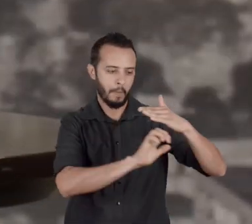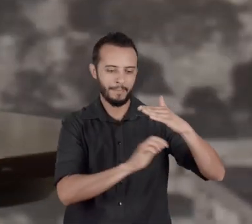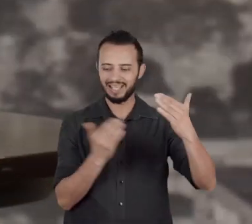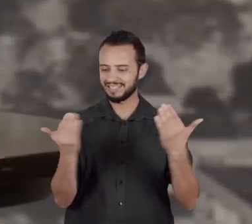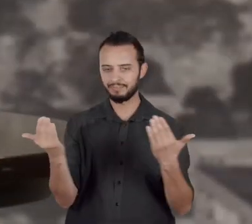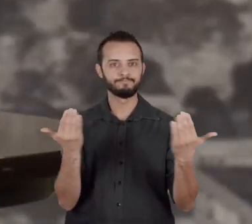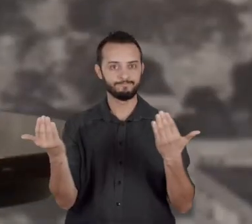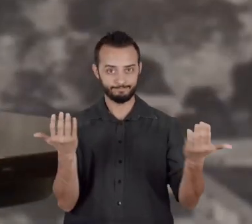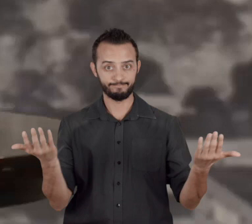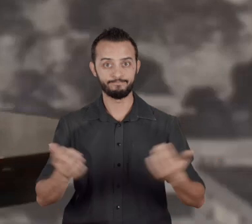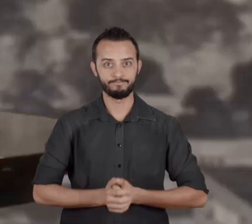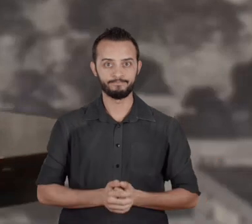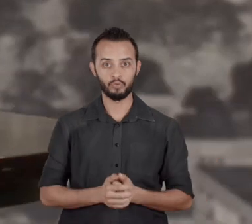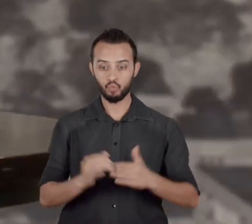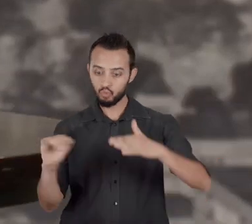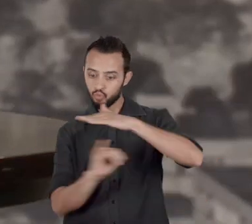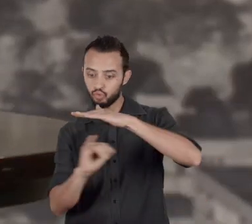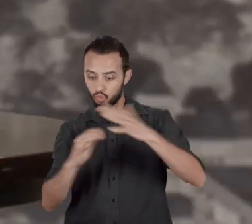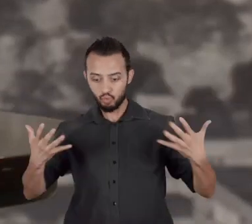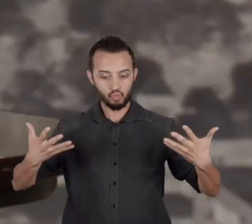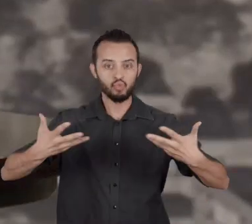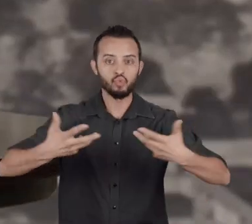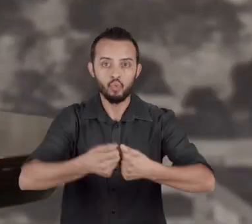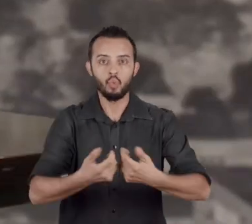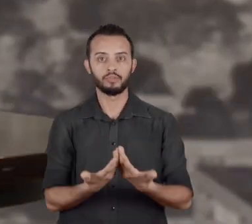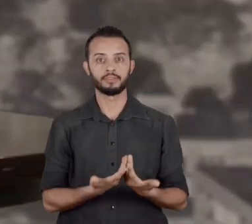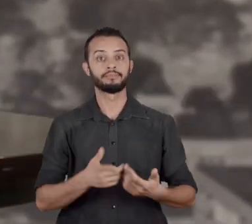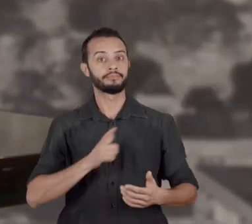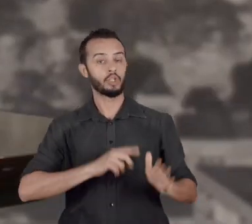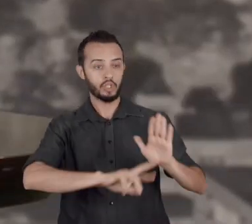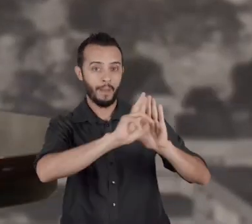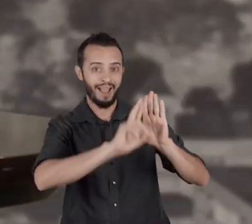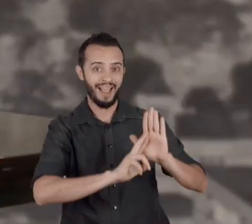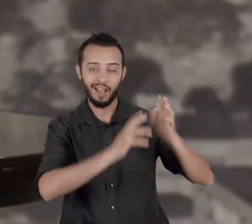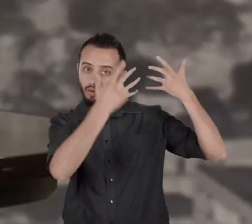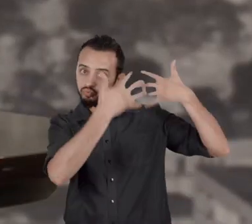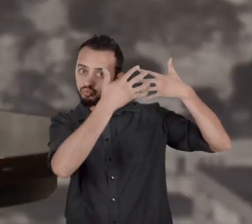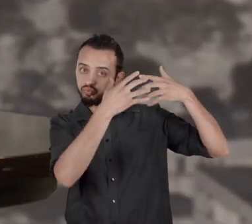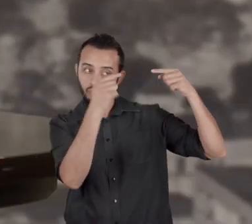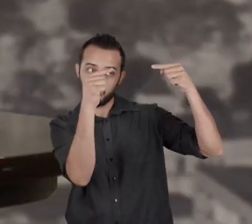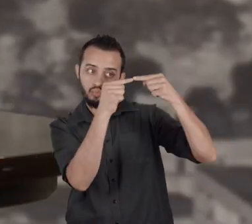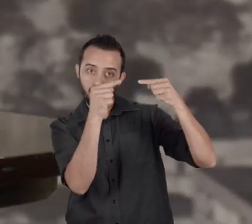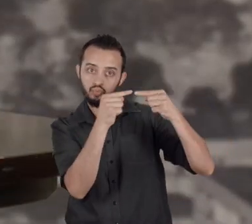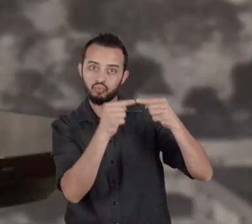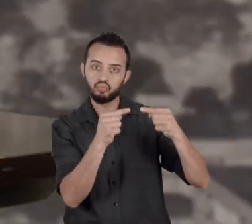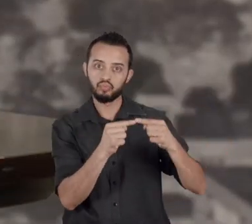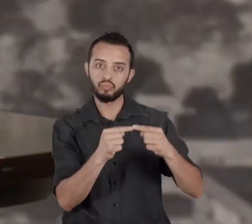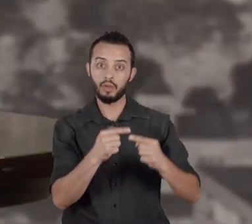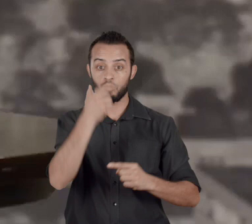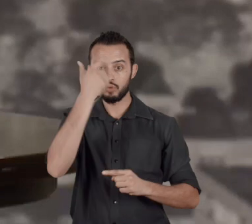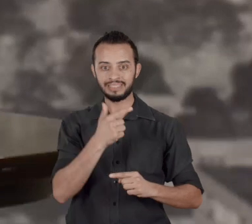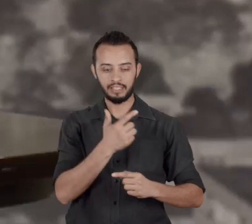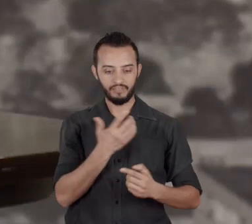Todas elas devem obedecer uma lógica empresarial porque você às vê, fundamentalmente, como empresas.